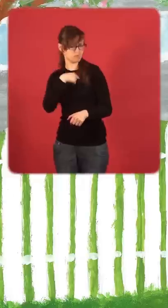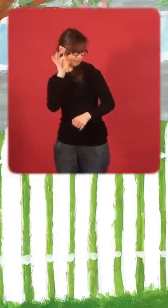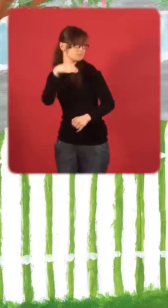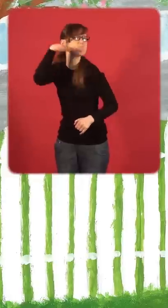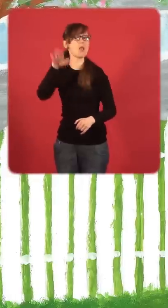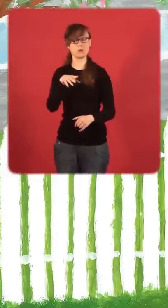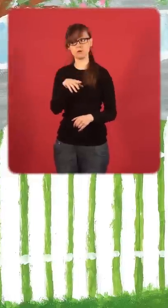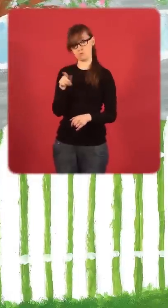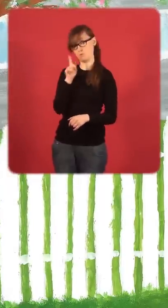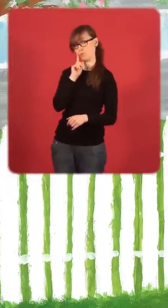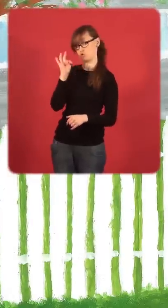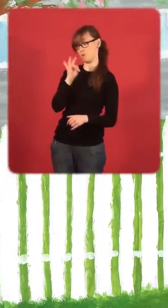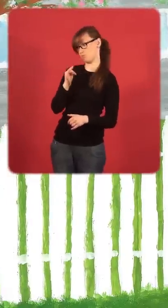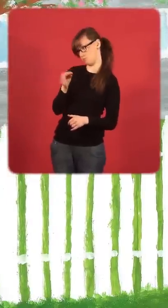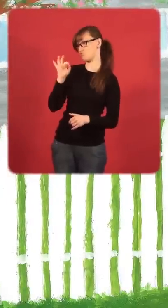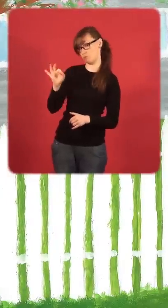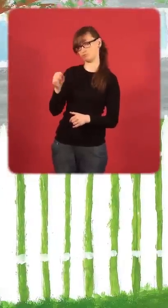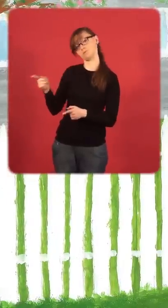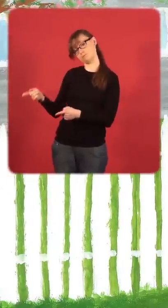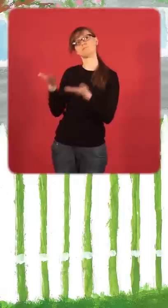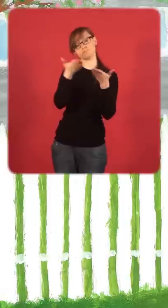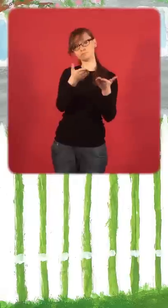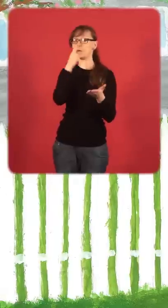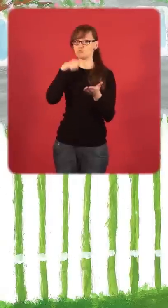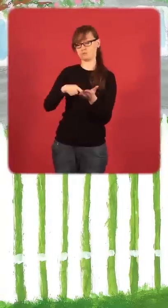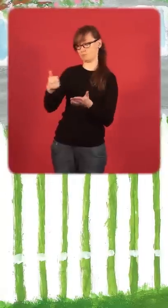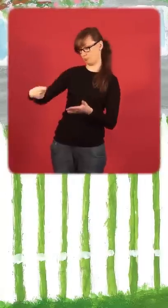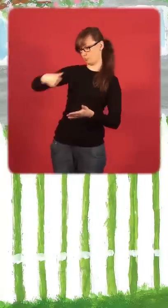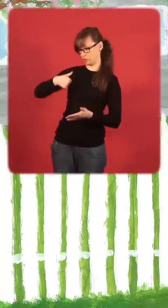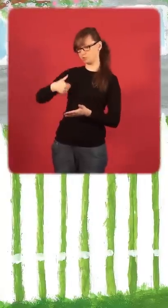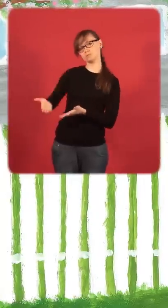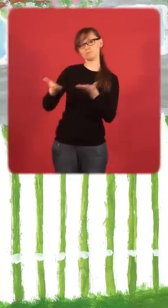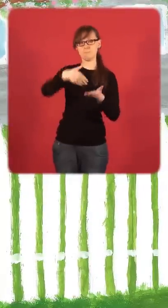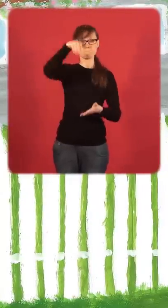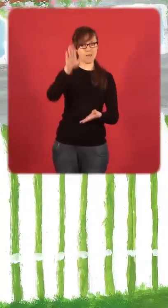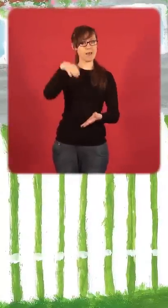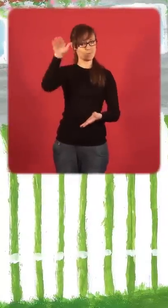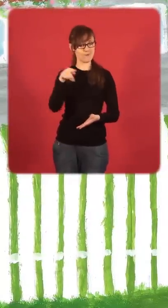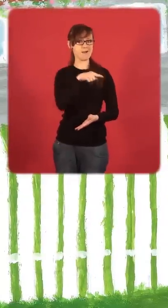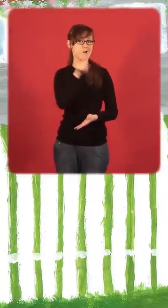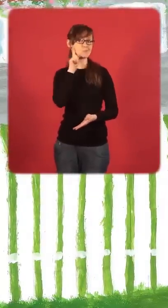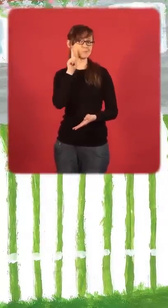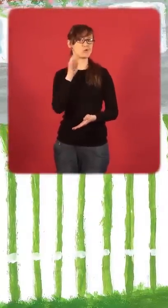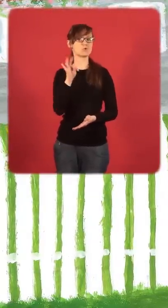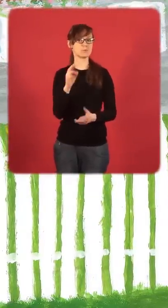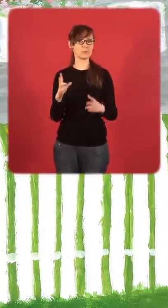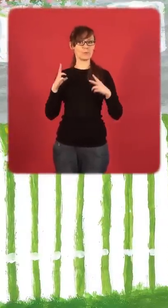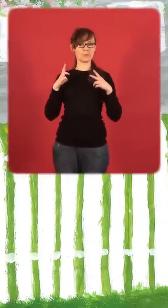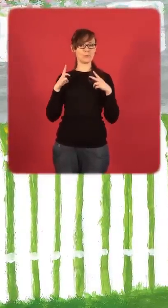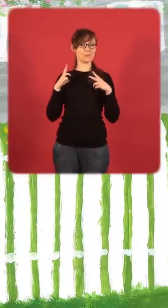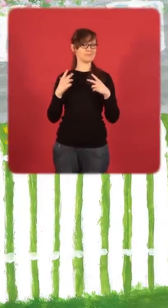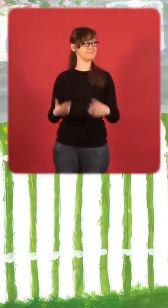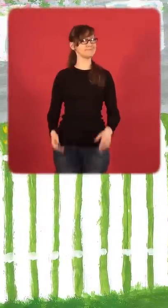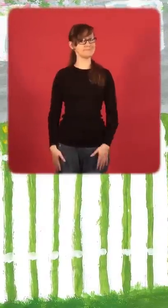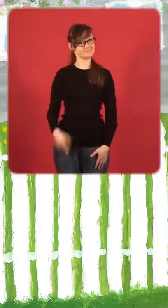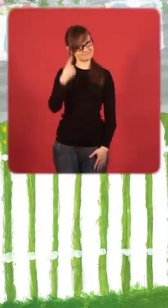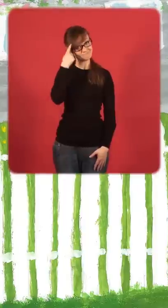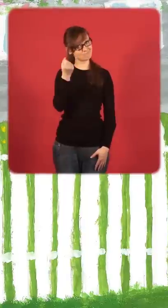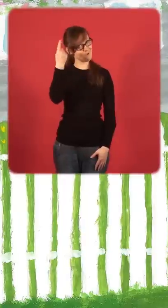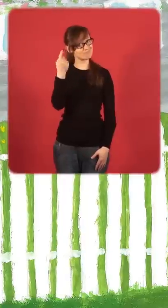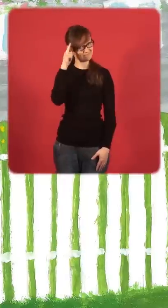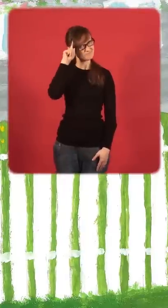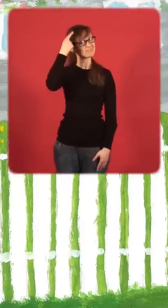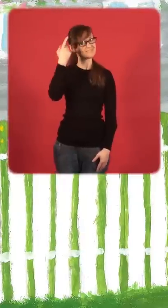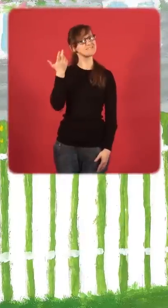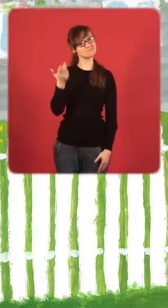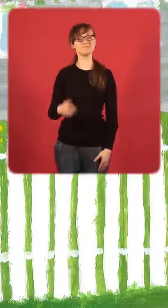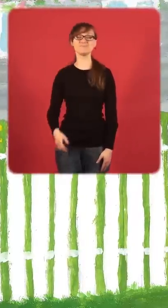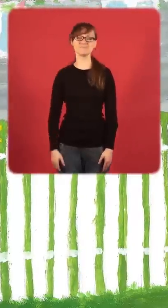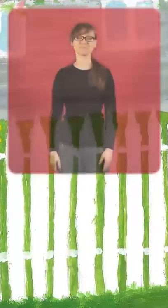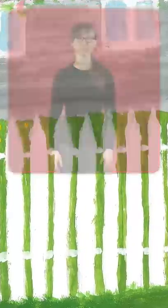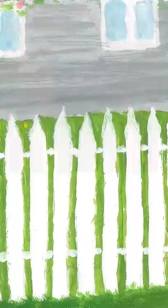Wszyscy koledzy chcąc udowodnić, że ich umiejętności dorównują umiejętnościom Tomka malowali za niego płot po kawałku, płacąc mu za tą możliwość.